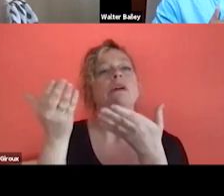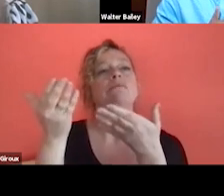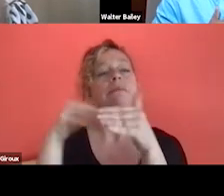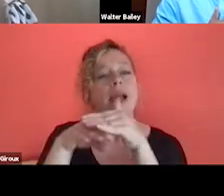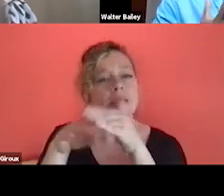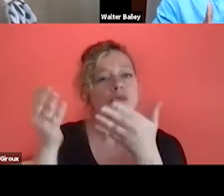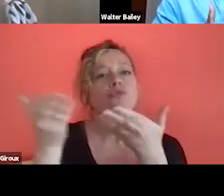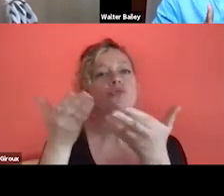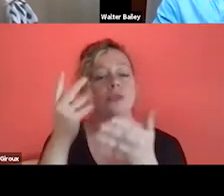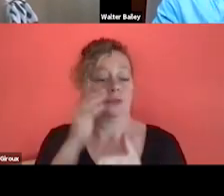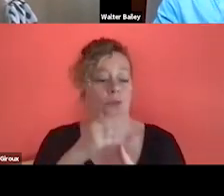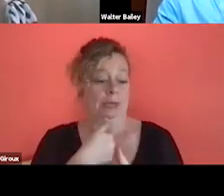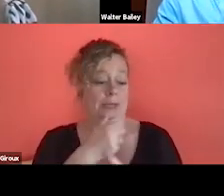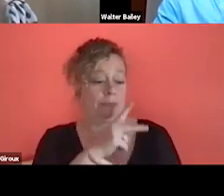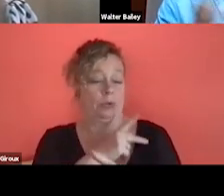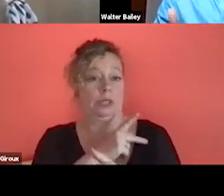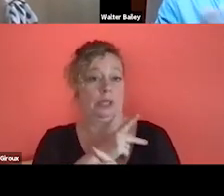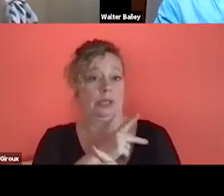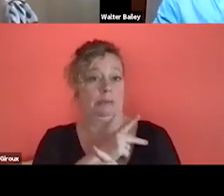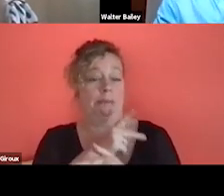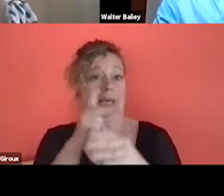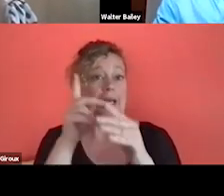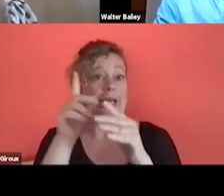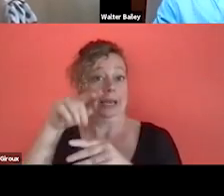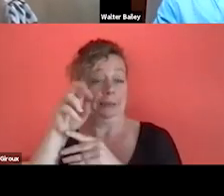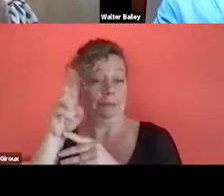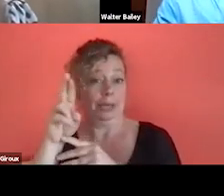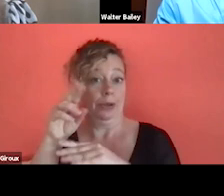que para mí personalmente, siendo un compañero y un consejero, hice un trabajo extra,